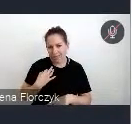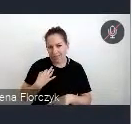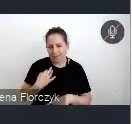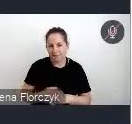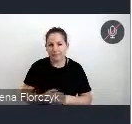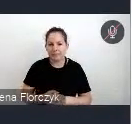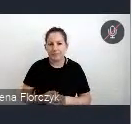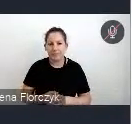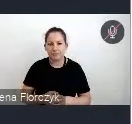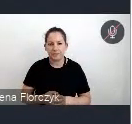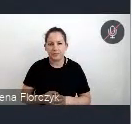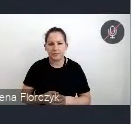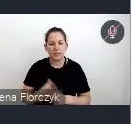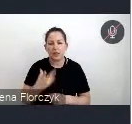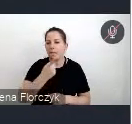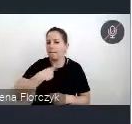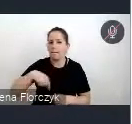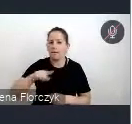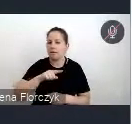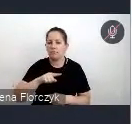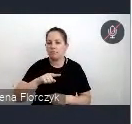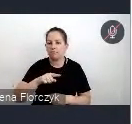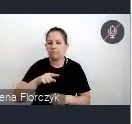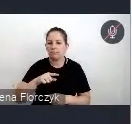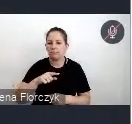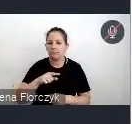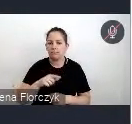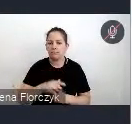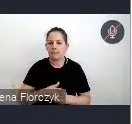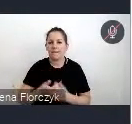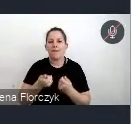To nie my doprowadzamy do wspólnot mieszkaniowych